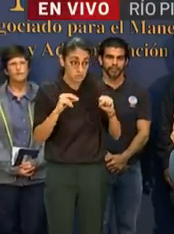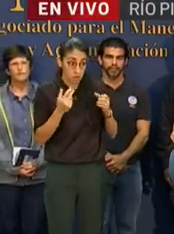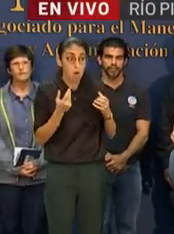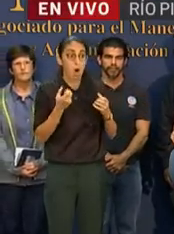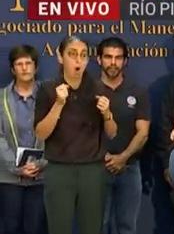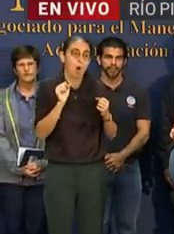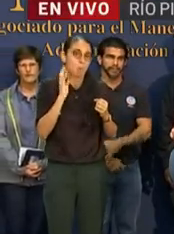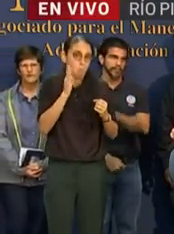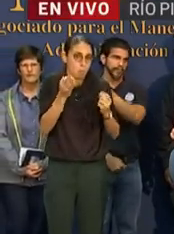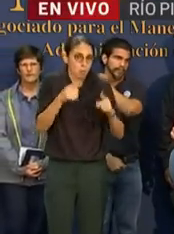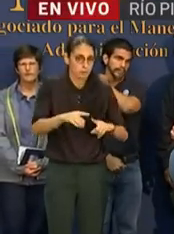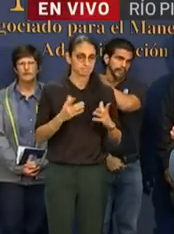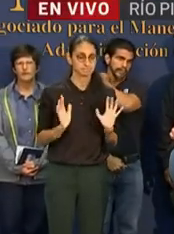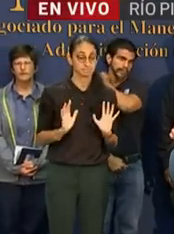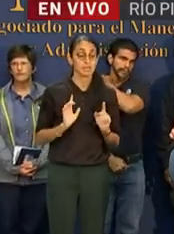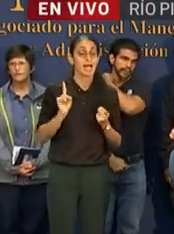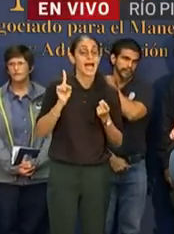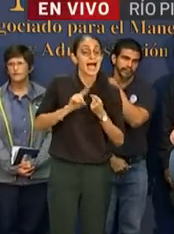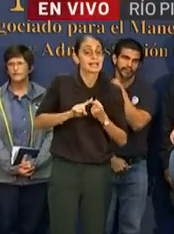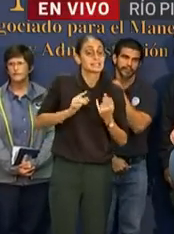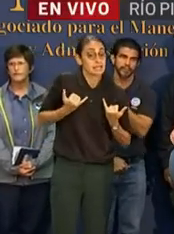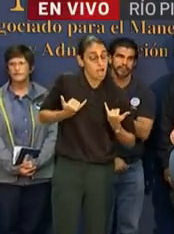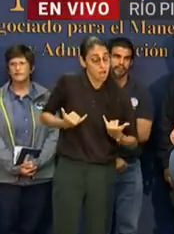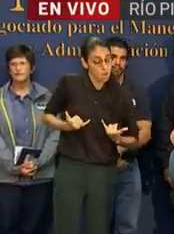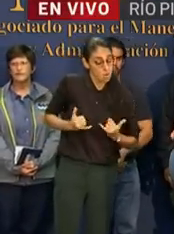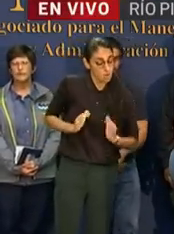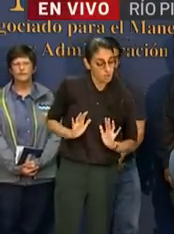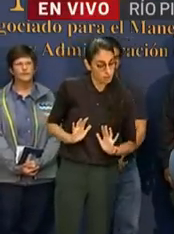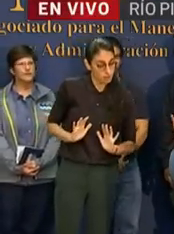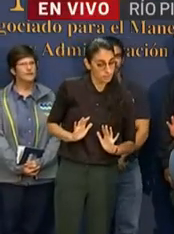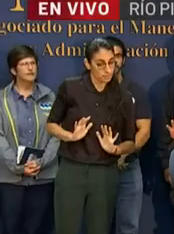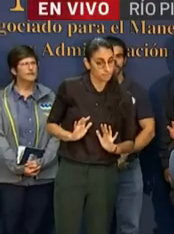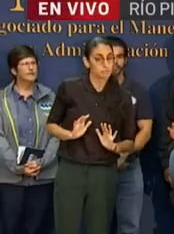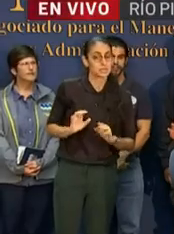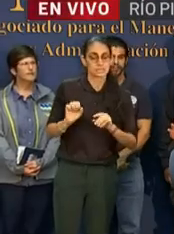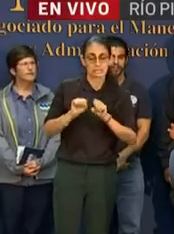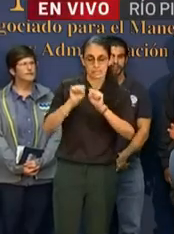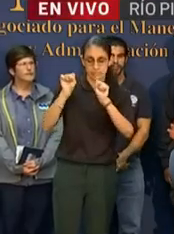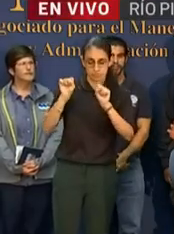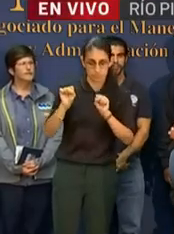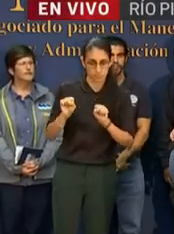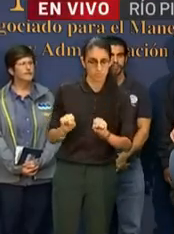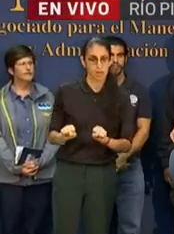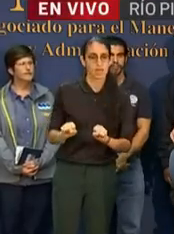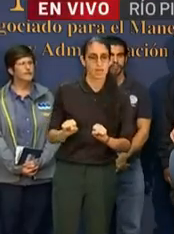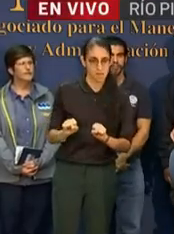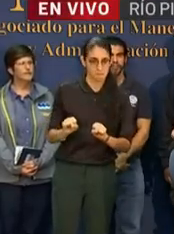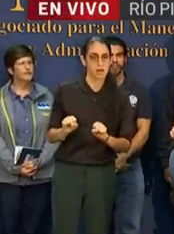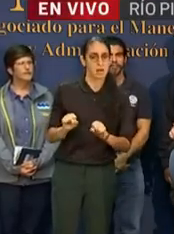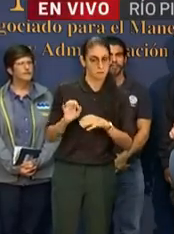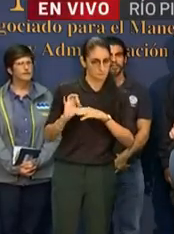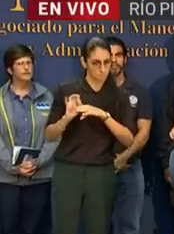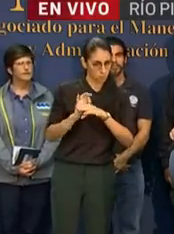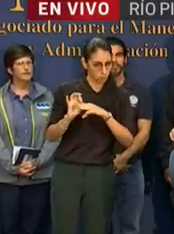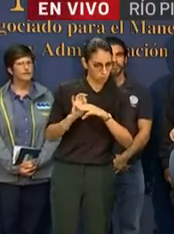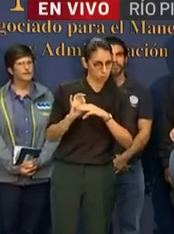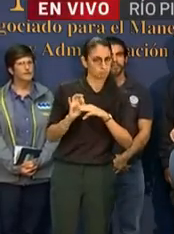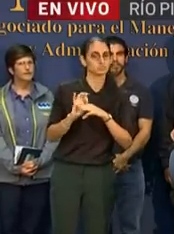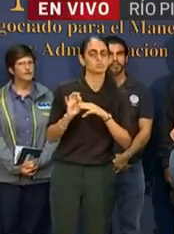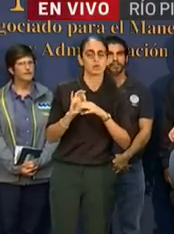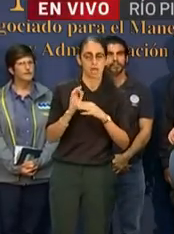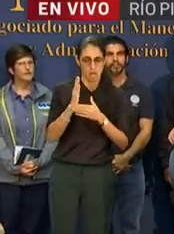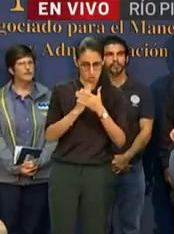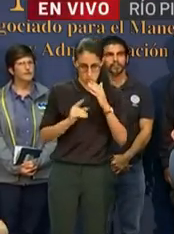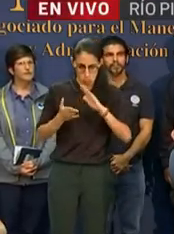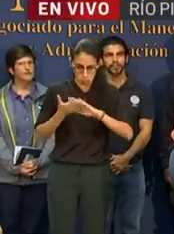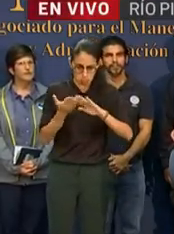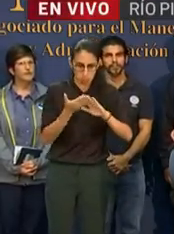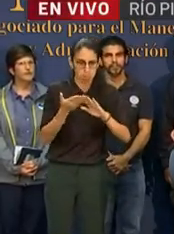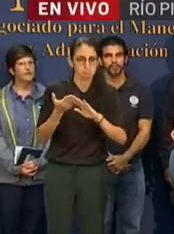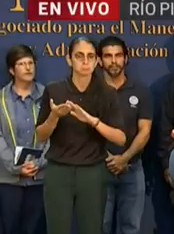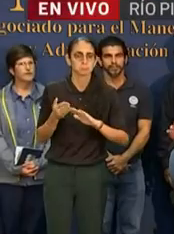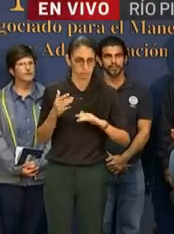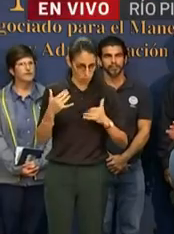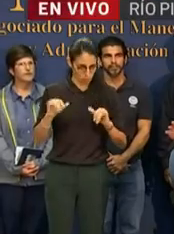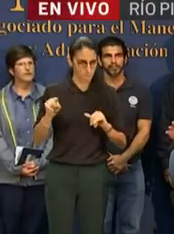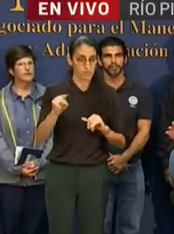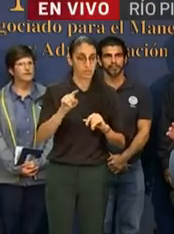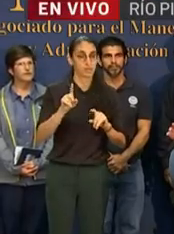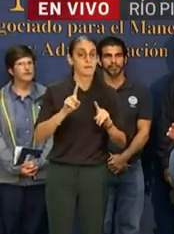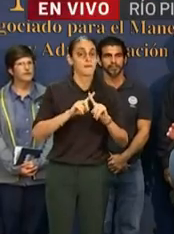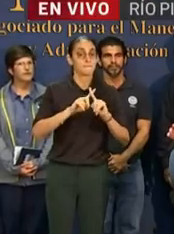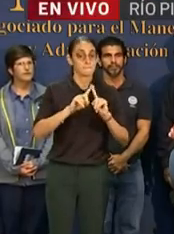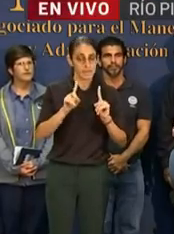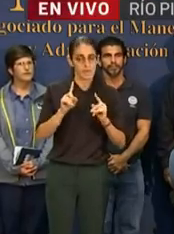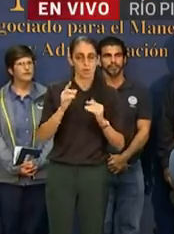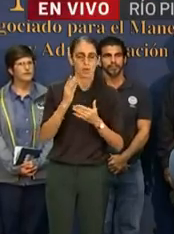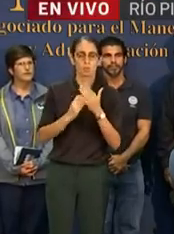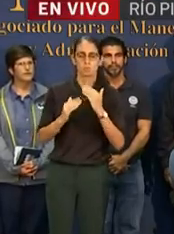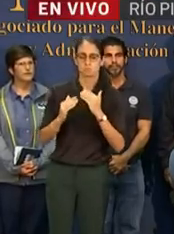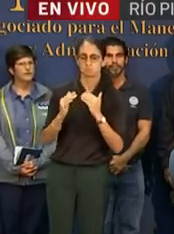NO ANTICIPA 1 APAGÓN A NIVEL